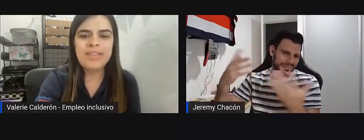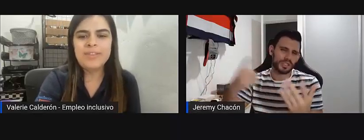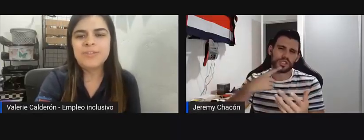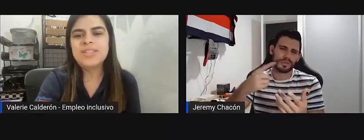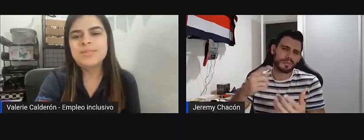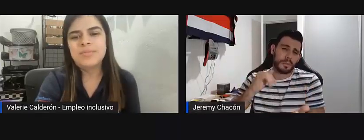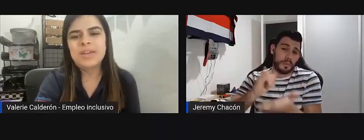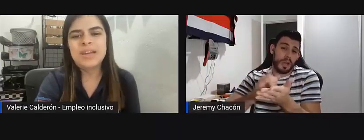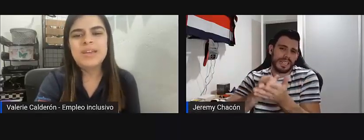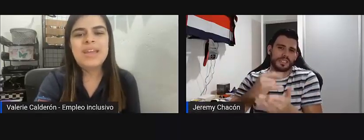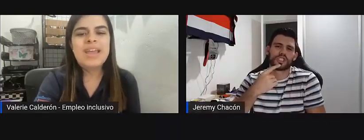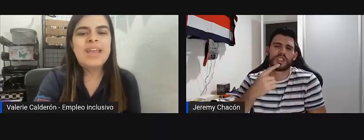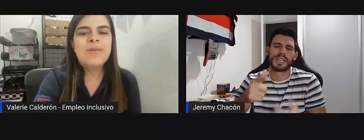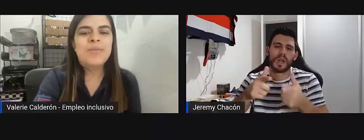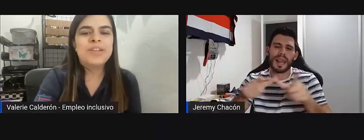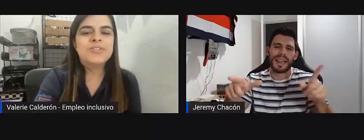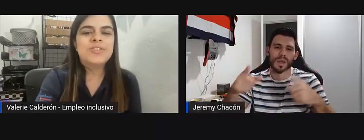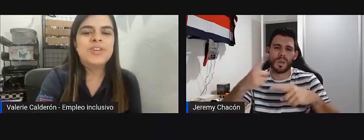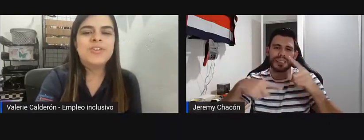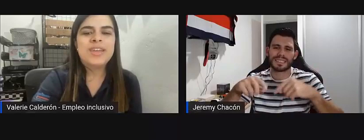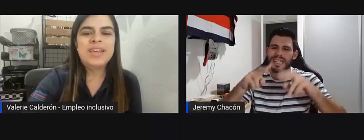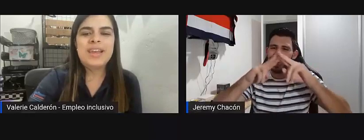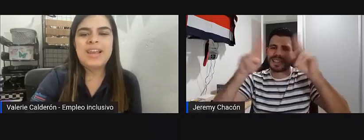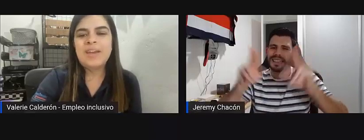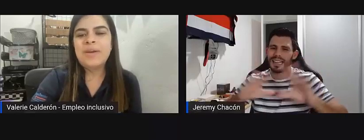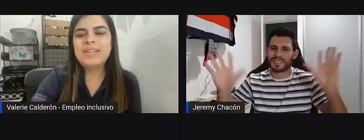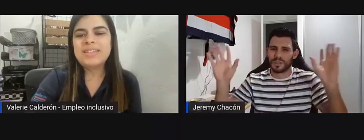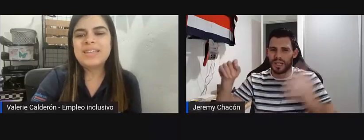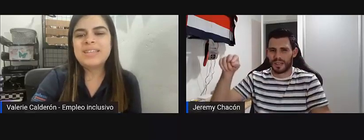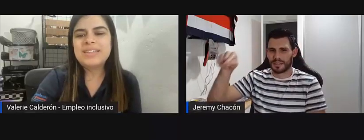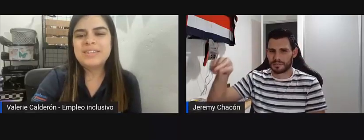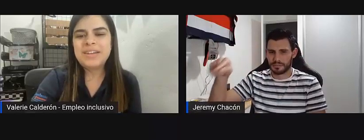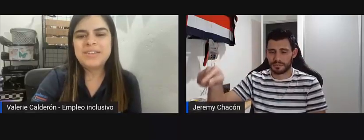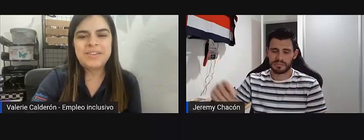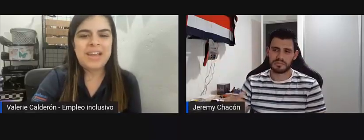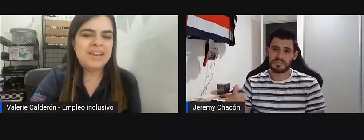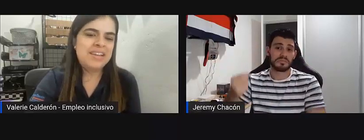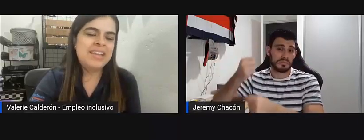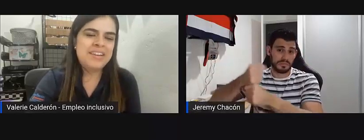la India entonces verdad por eso yo digo que la lengua de señas internacional es